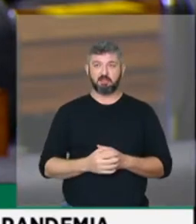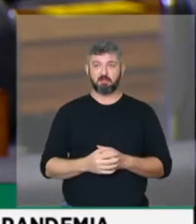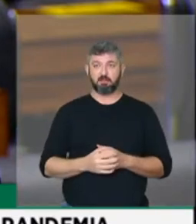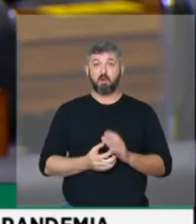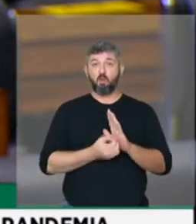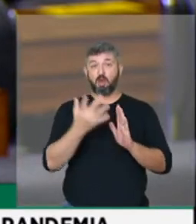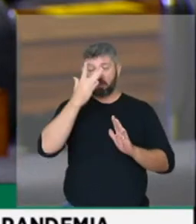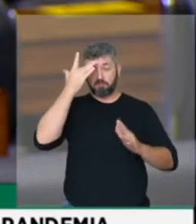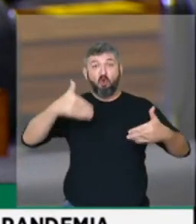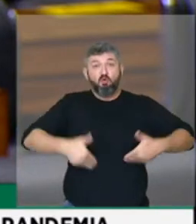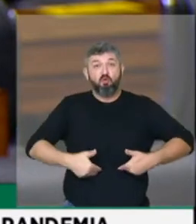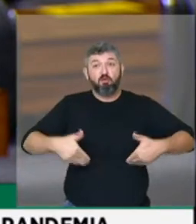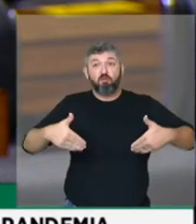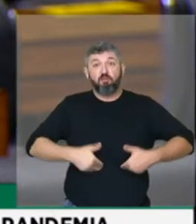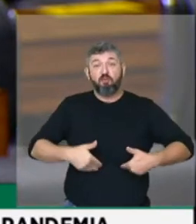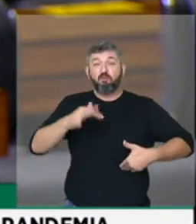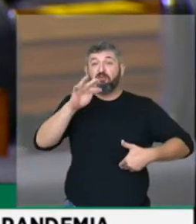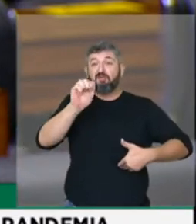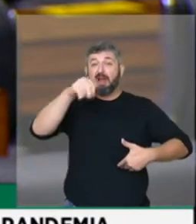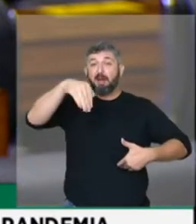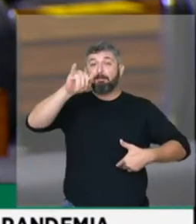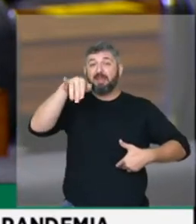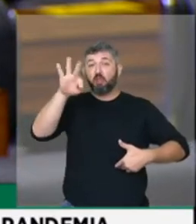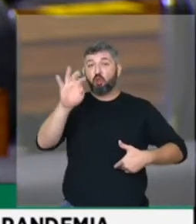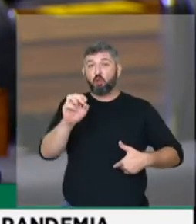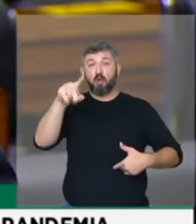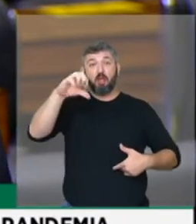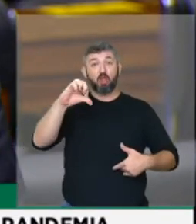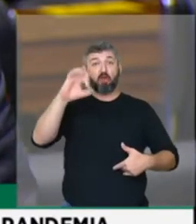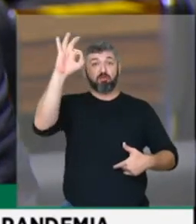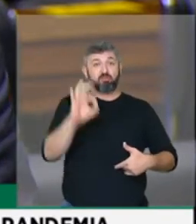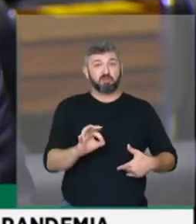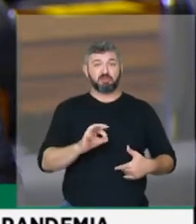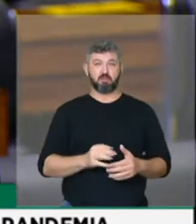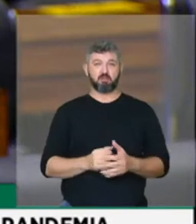FAMINTOS, DE FAMINTOS... É DE 9% DA POPULAÇÃO. ESSA É UMA SITUAÇÃO DRAMÁTICA. E ESSE